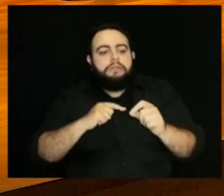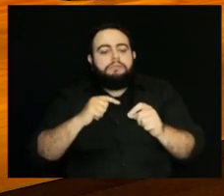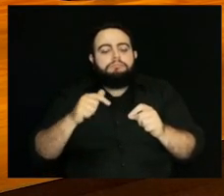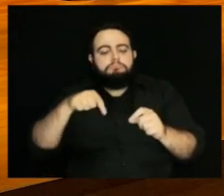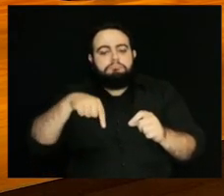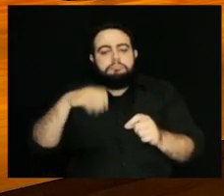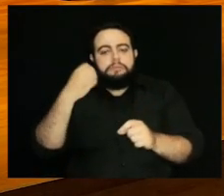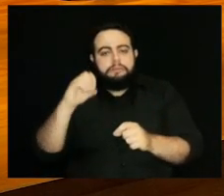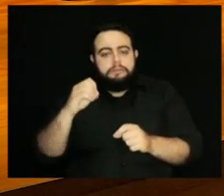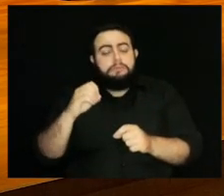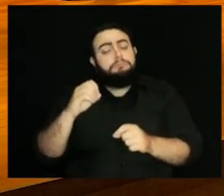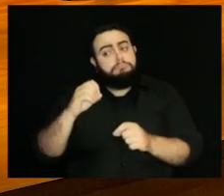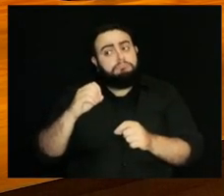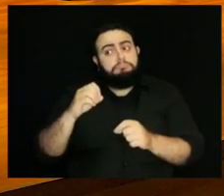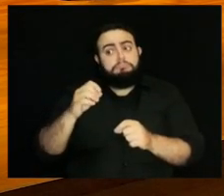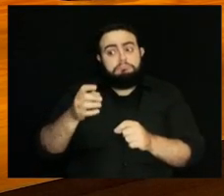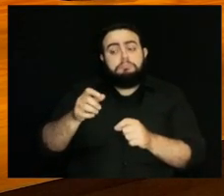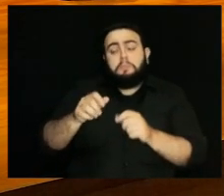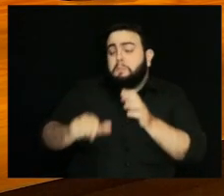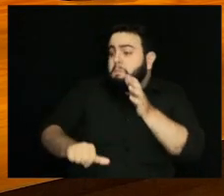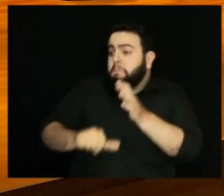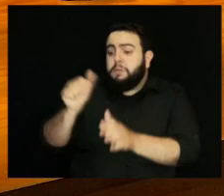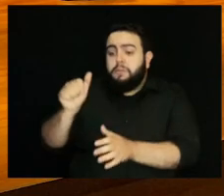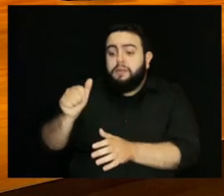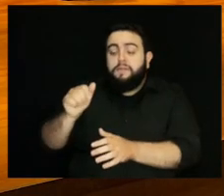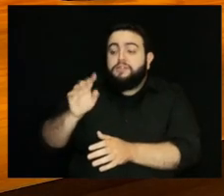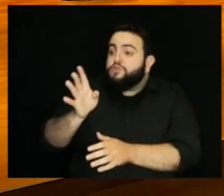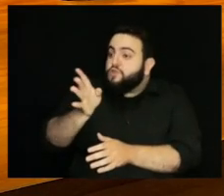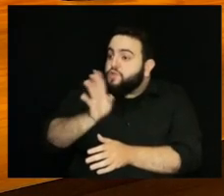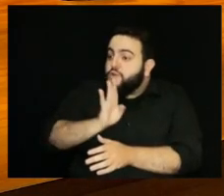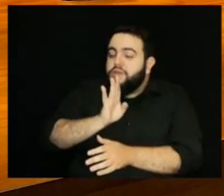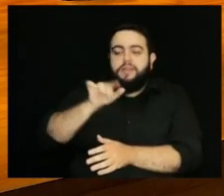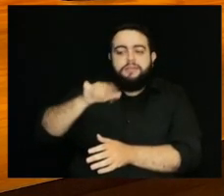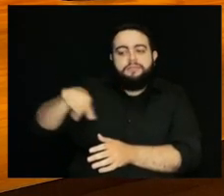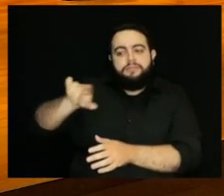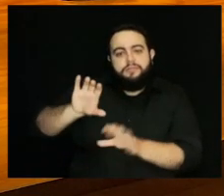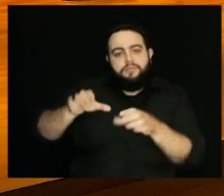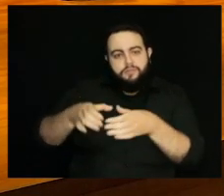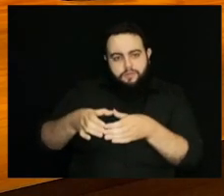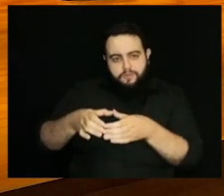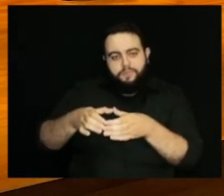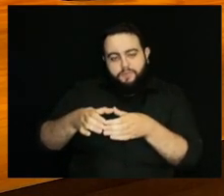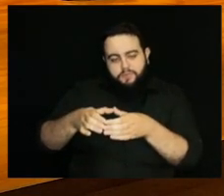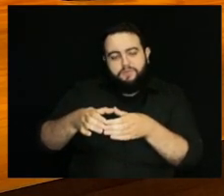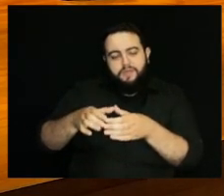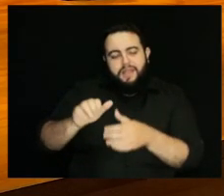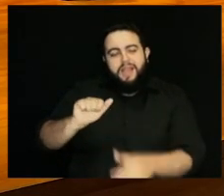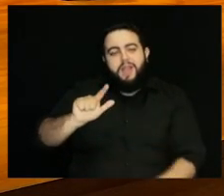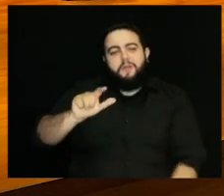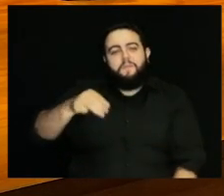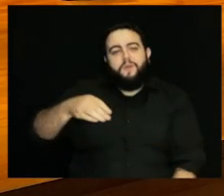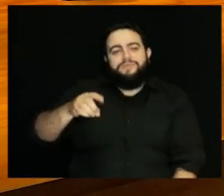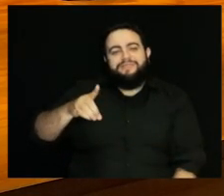que são Os Almôndegas. Os Almôndegas são escutados por todo mundo, tocam nas rádios.